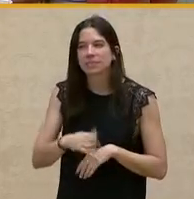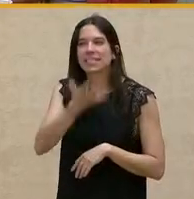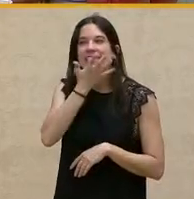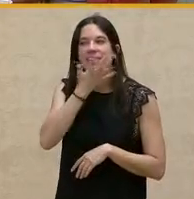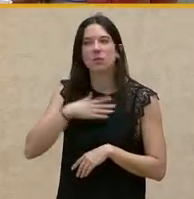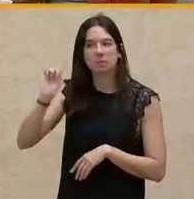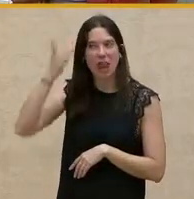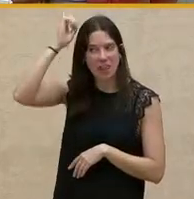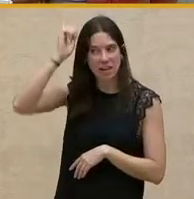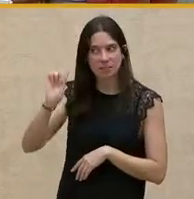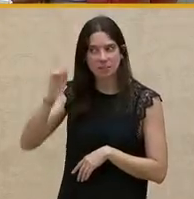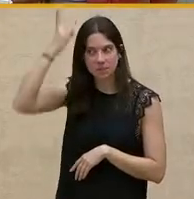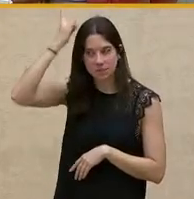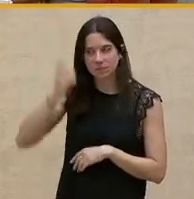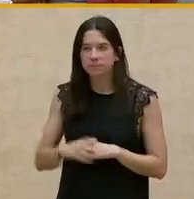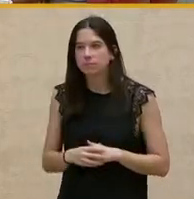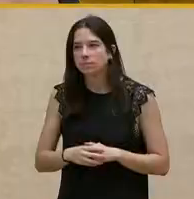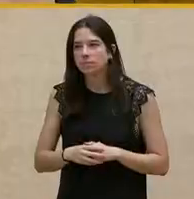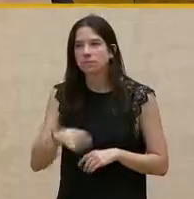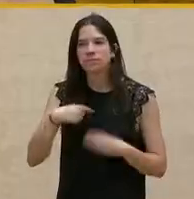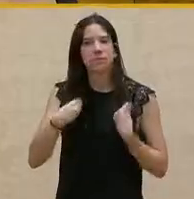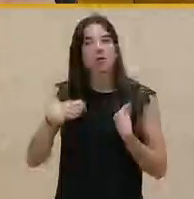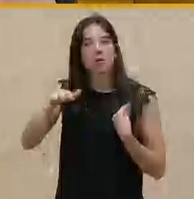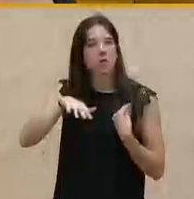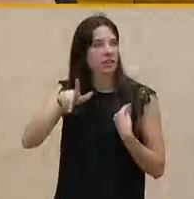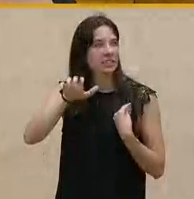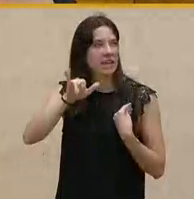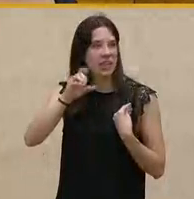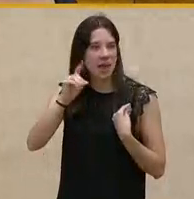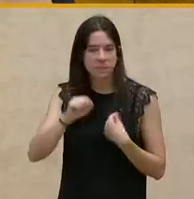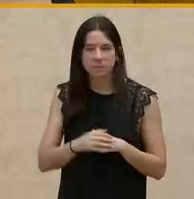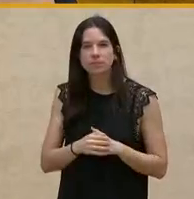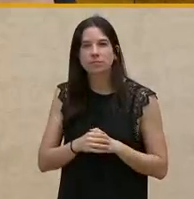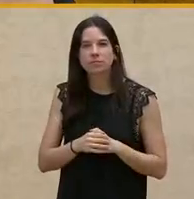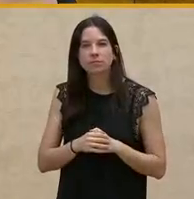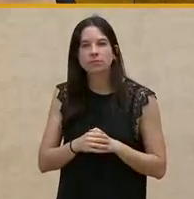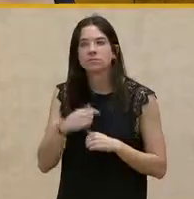Araceli, un dedo para arriba, yo vivo en Lleida, yo nací con síndrome de Usher,